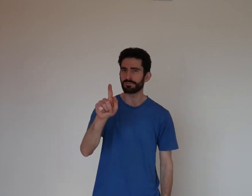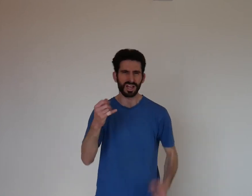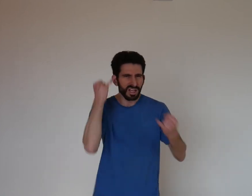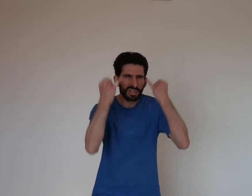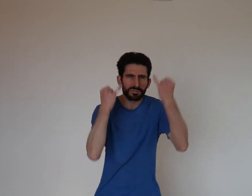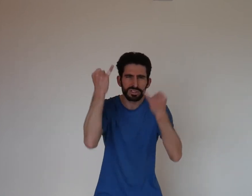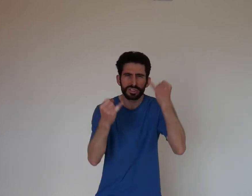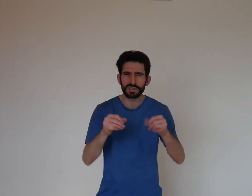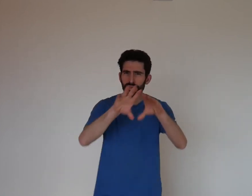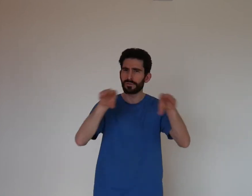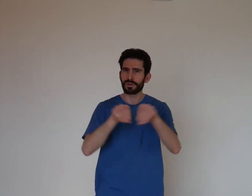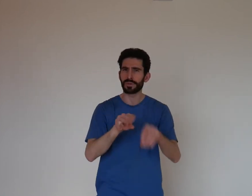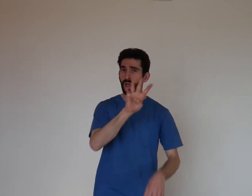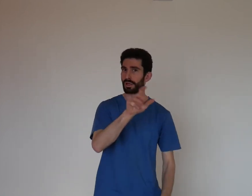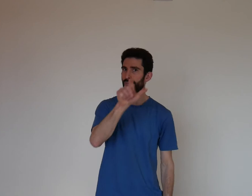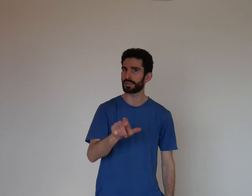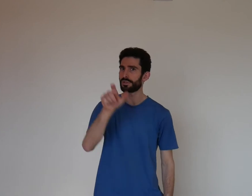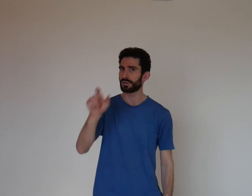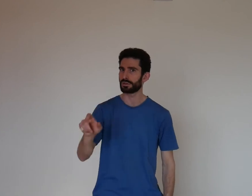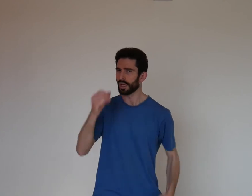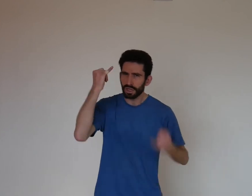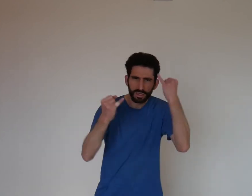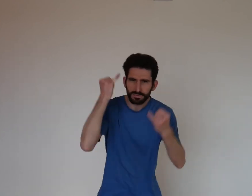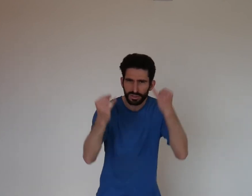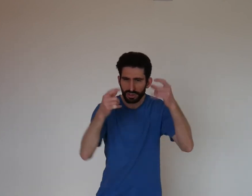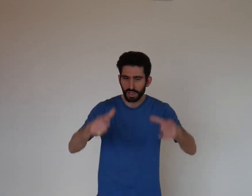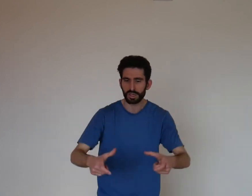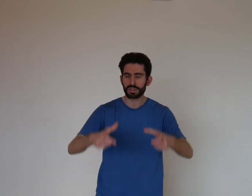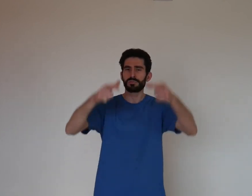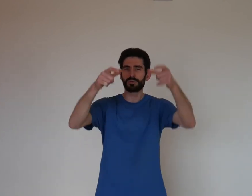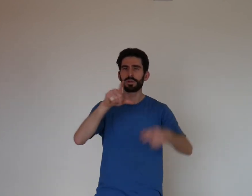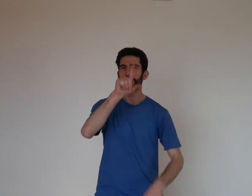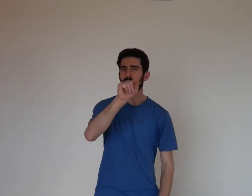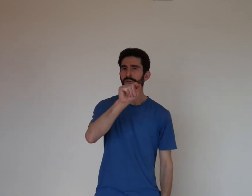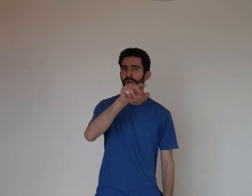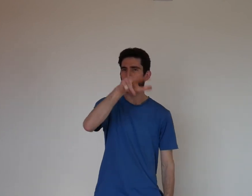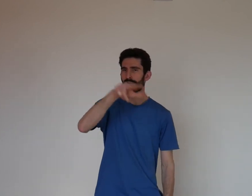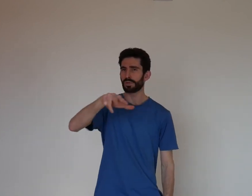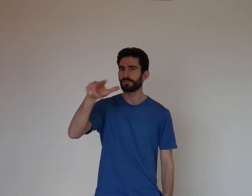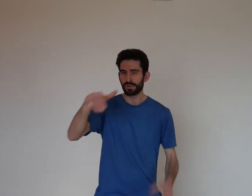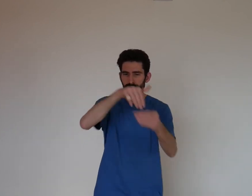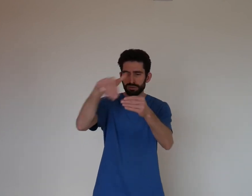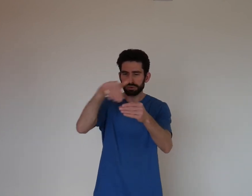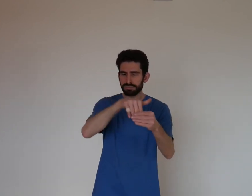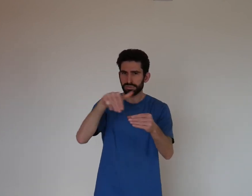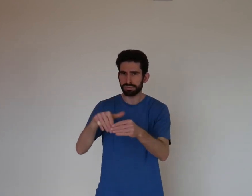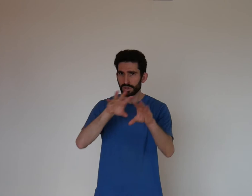Imagine une famille de 4 personnes Imagine un immeuble qui contient 20 appartements avec une famille de 4 personnes